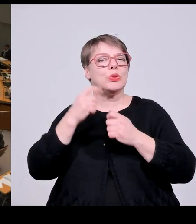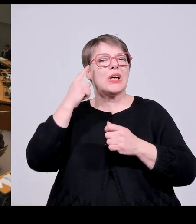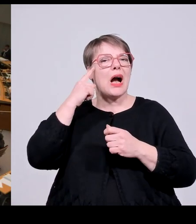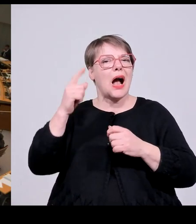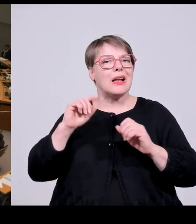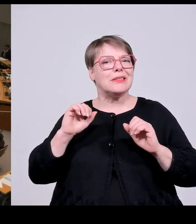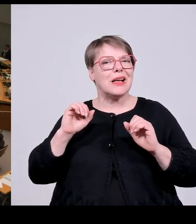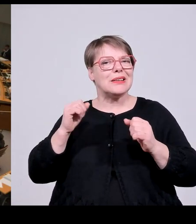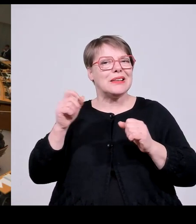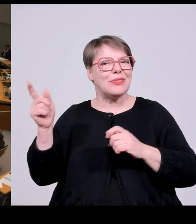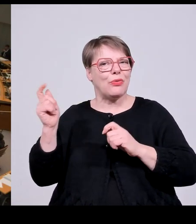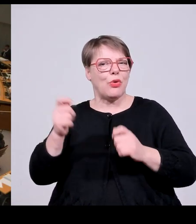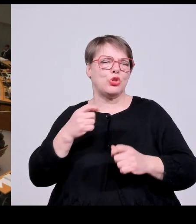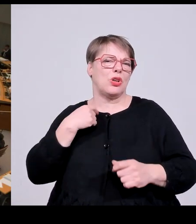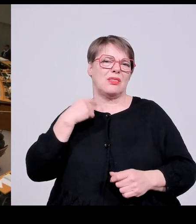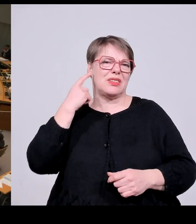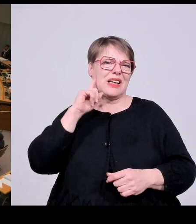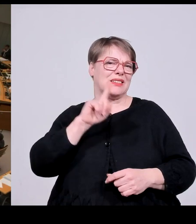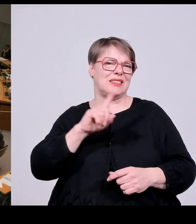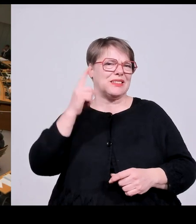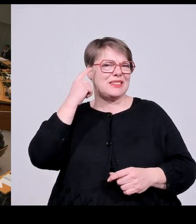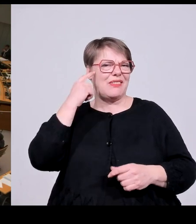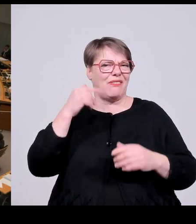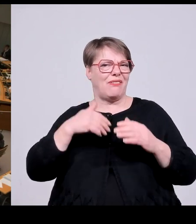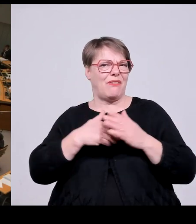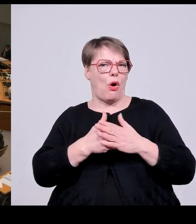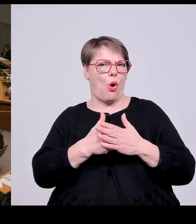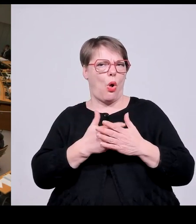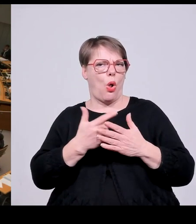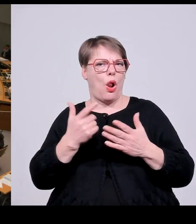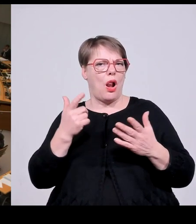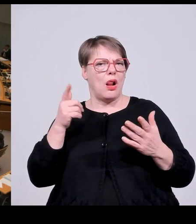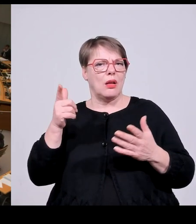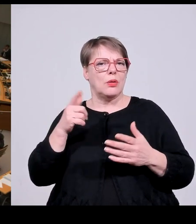Kollege. Für die AfD Fraktion hat der Abgeordnete Laatsch. Das Wort.